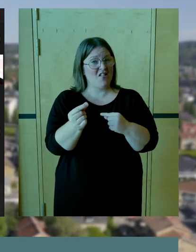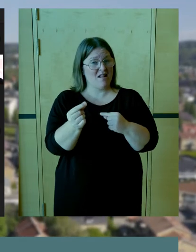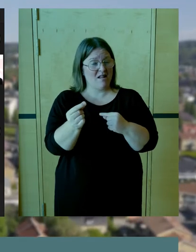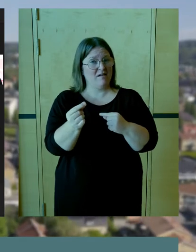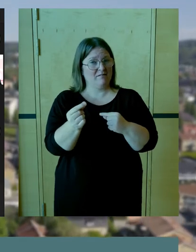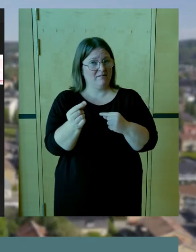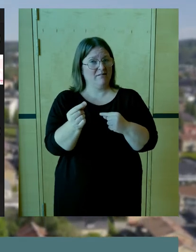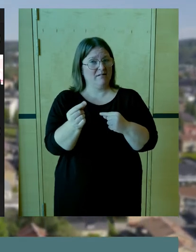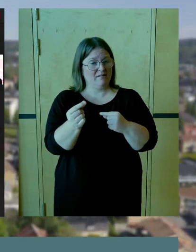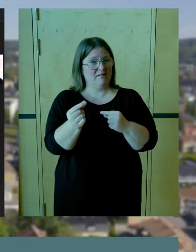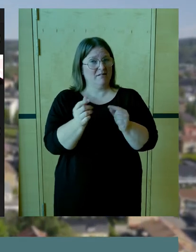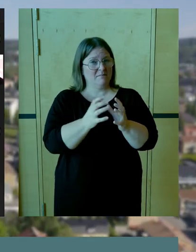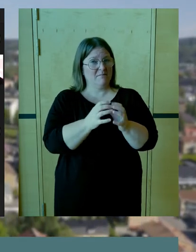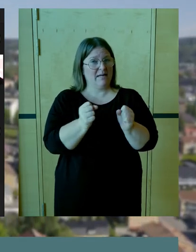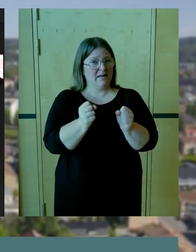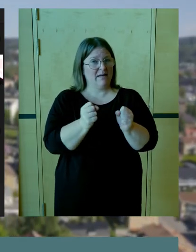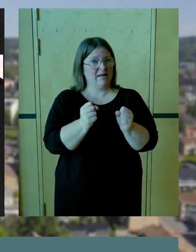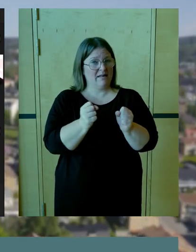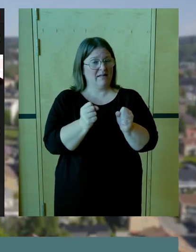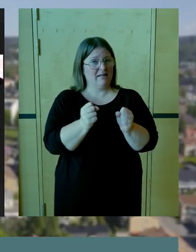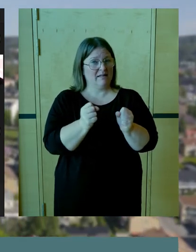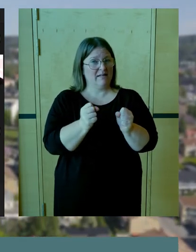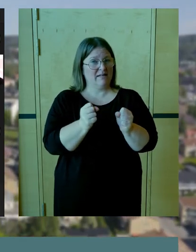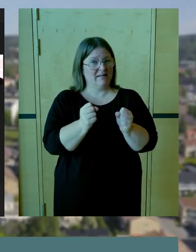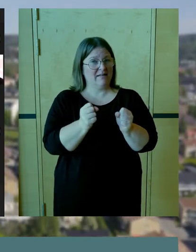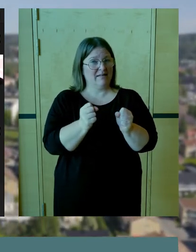Men men det är så så tänker jag